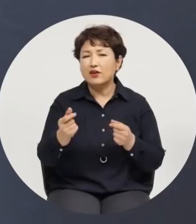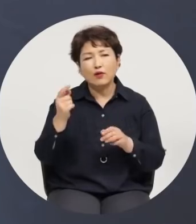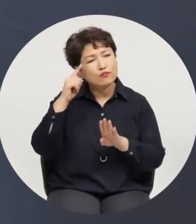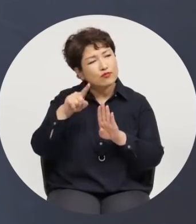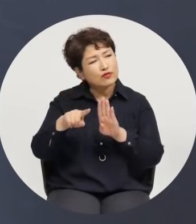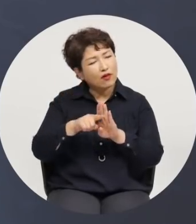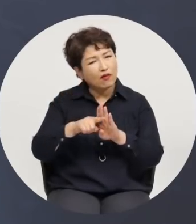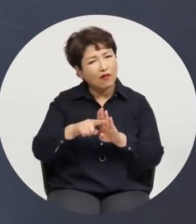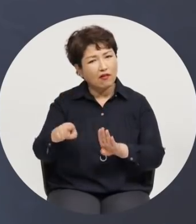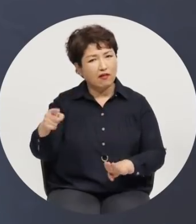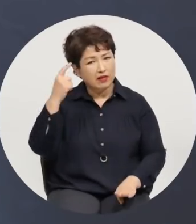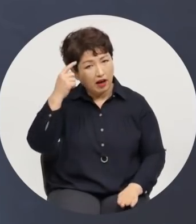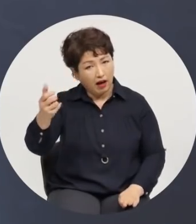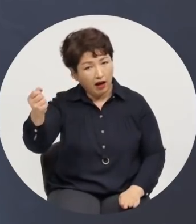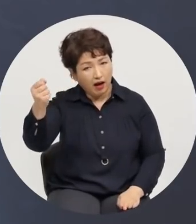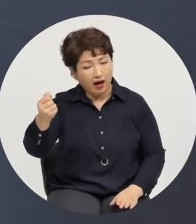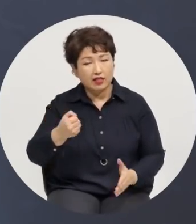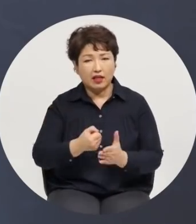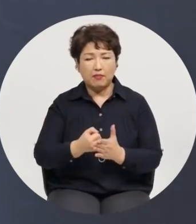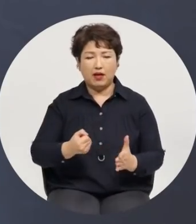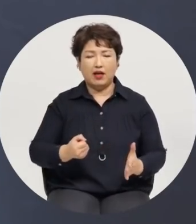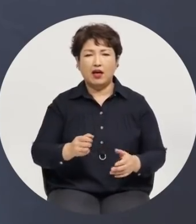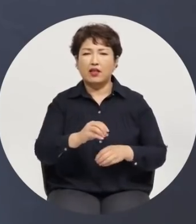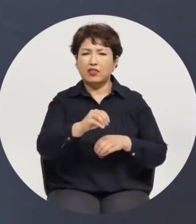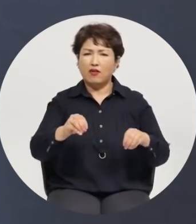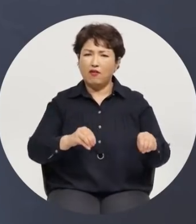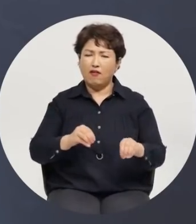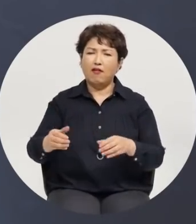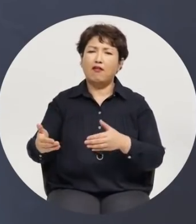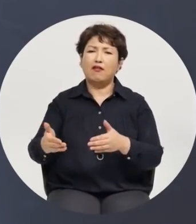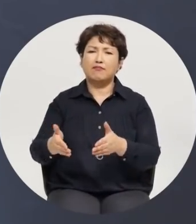거기서 더 얘기하면 감정싸움이 일어납니다